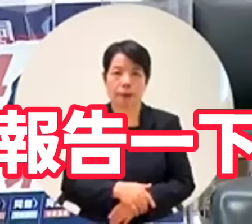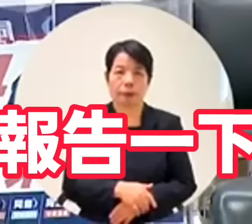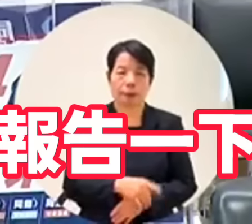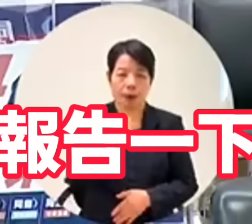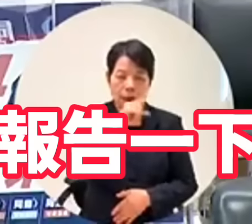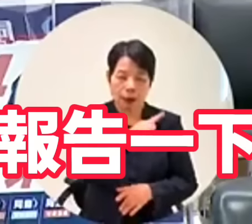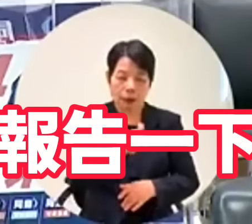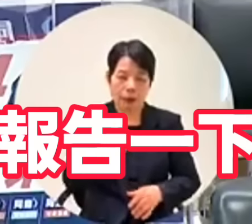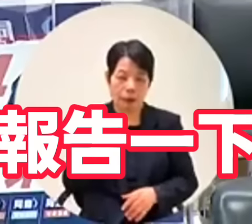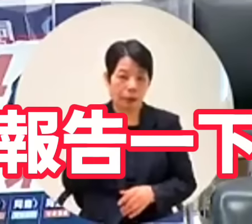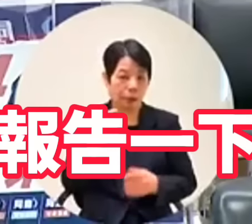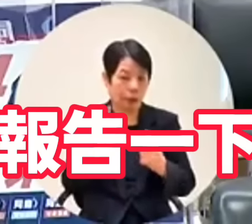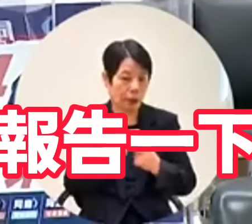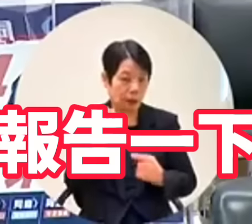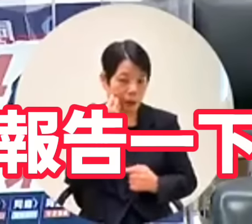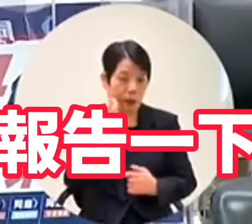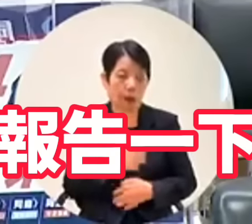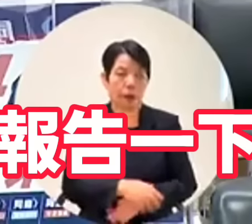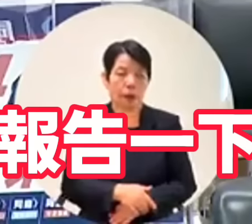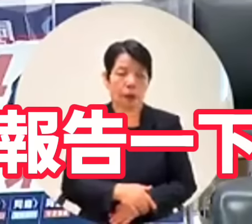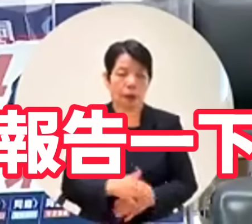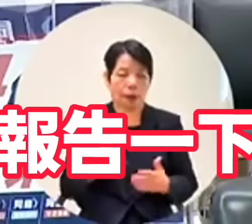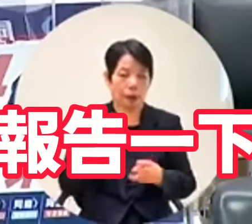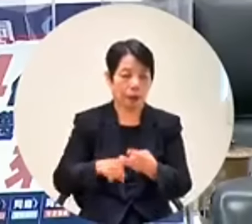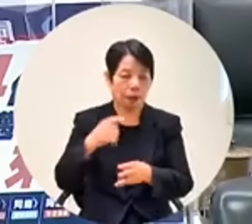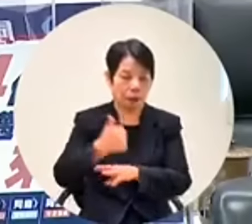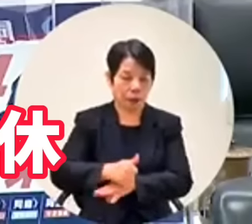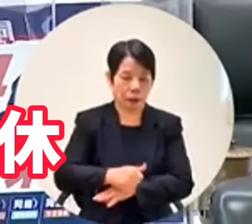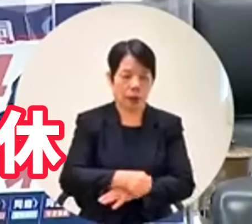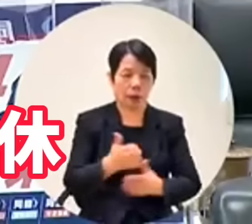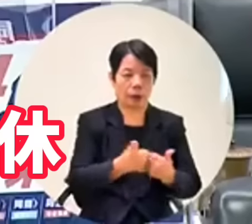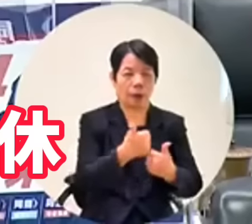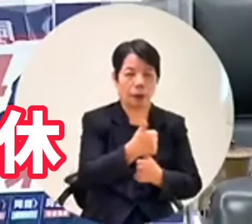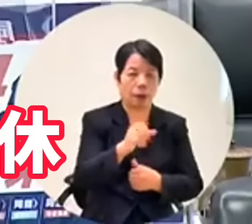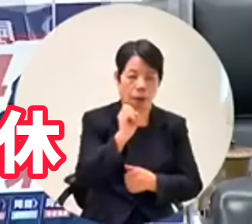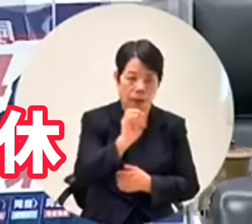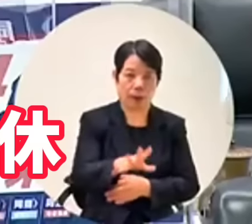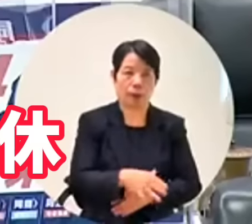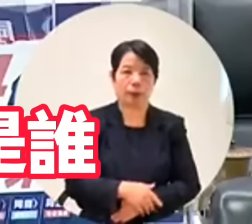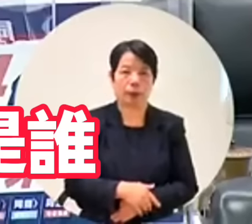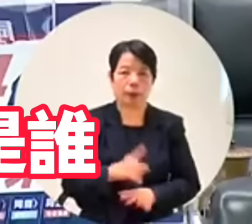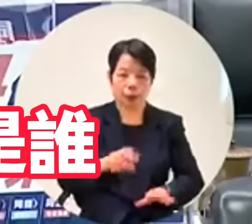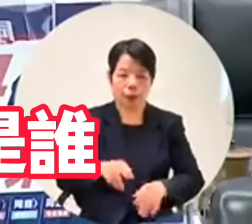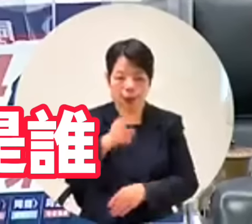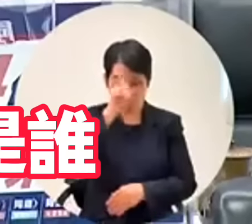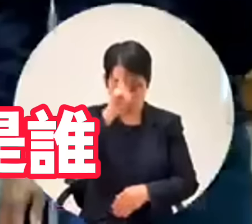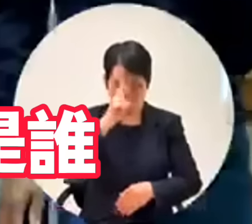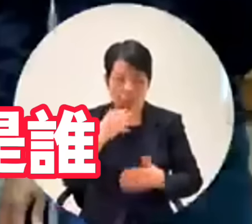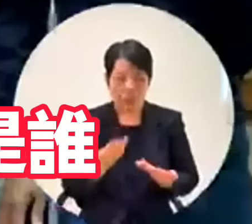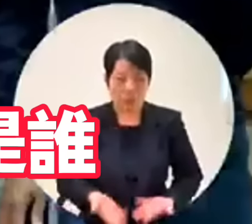主席還有那個給議員報告一下 這個是我在午休 你告訴我垃圾是誰